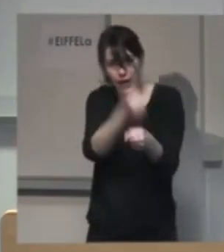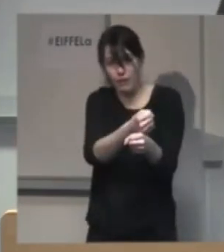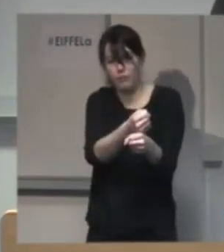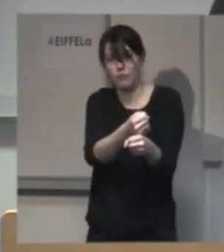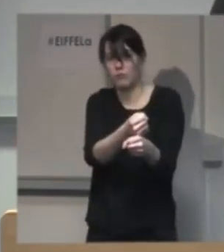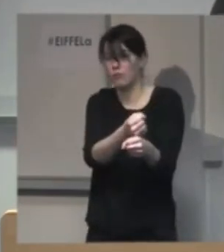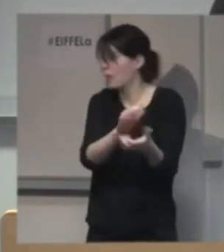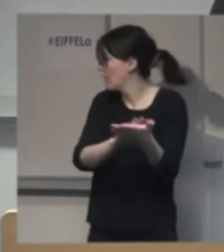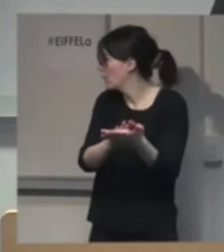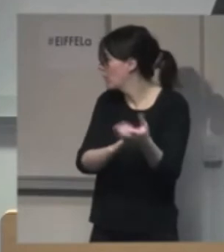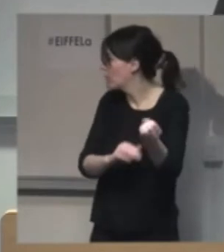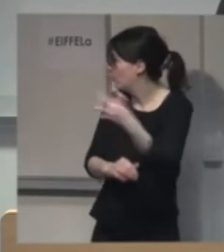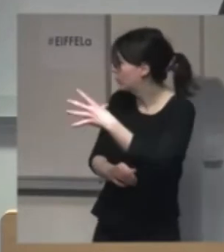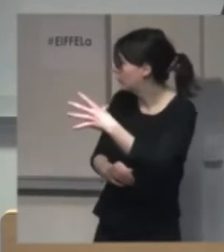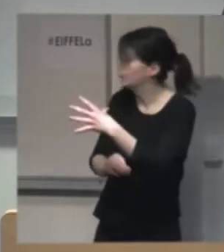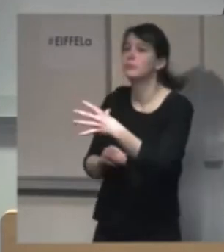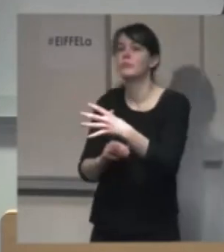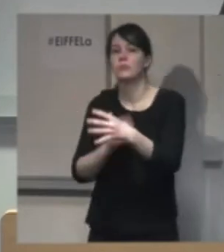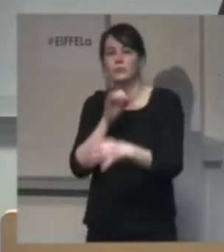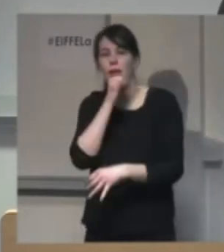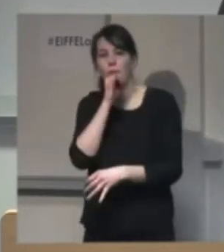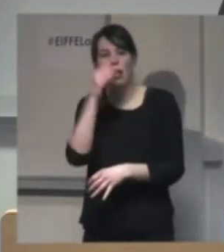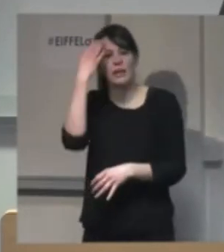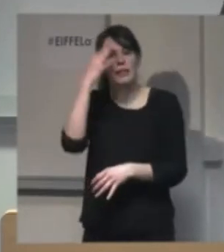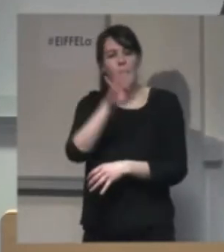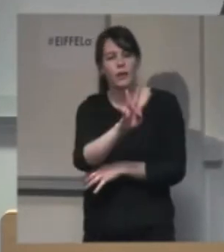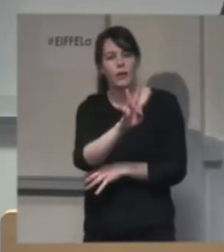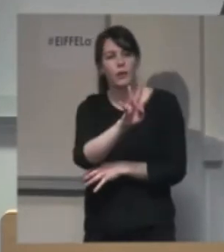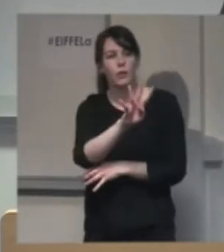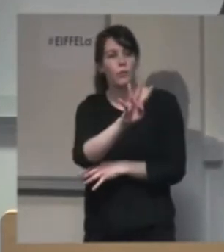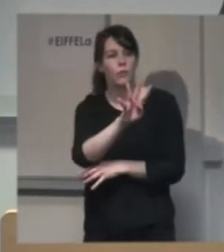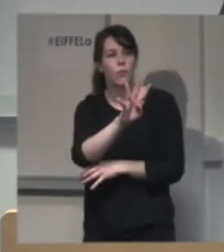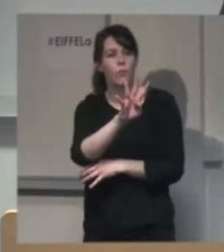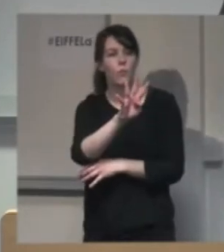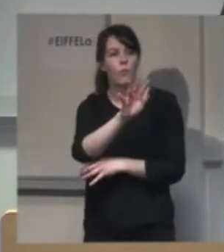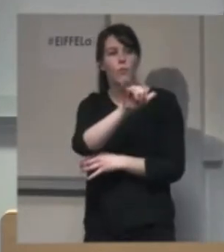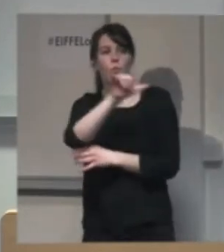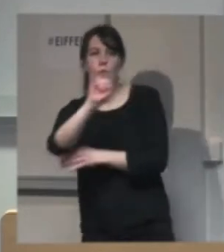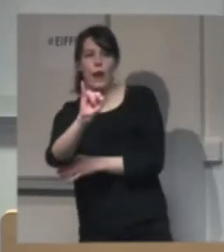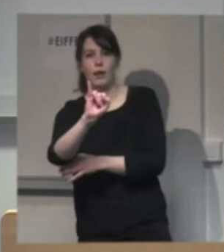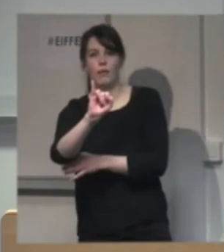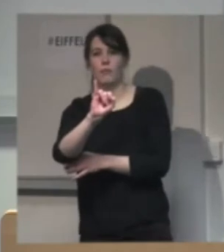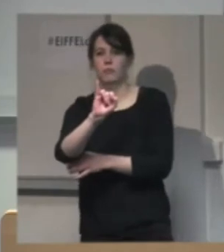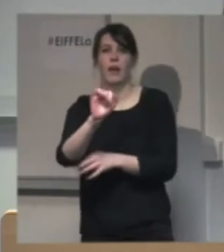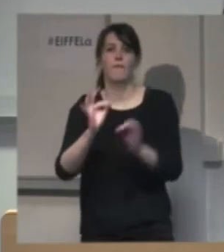mauvais affichage, qui s'appelle WAI, Web Accessibility Initiative, "initiative pour l'accessibilité du Web".